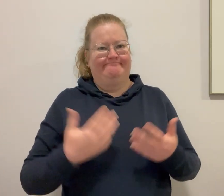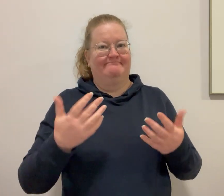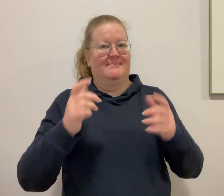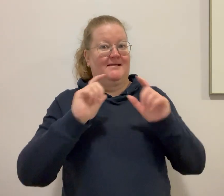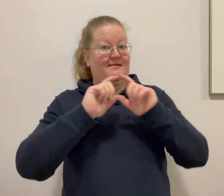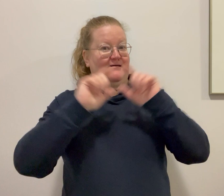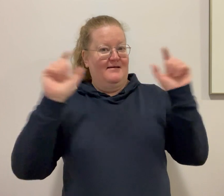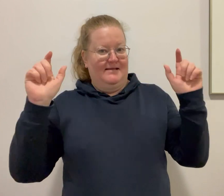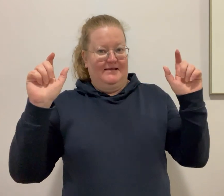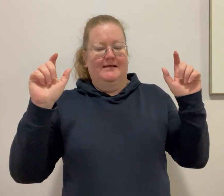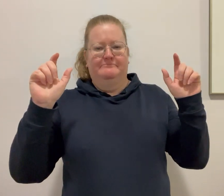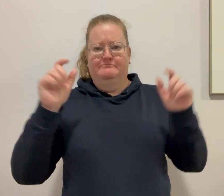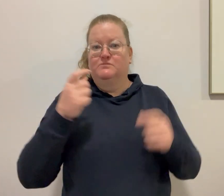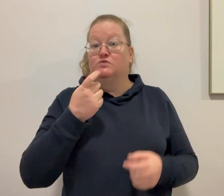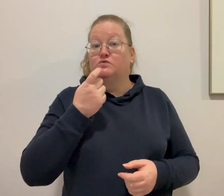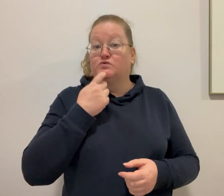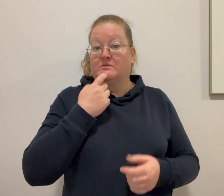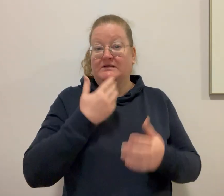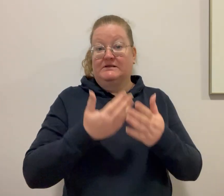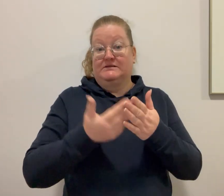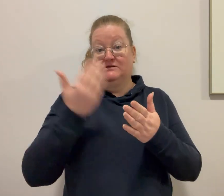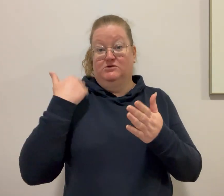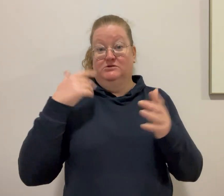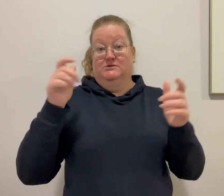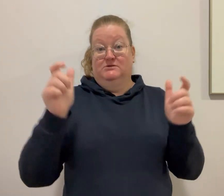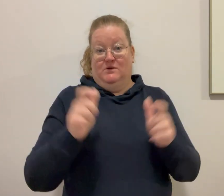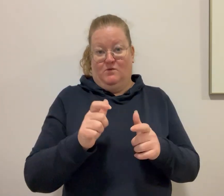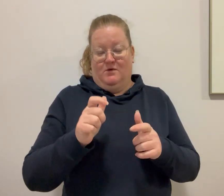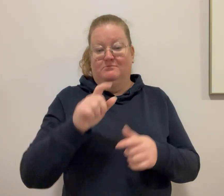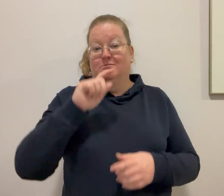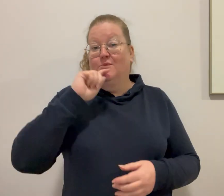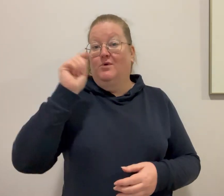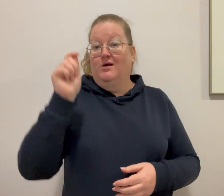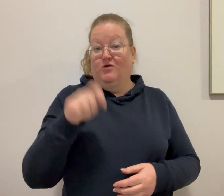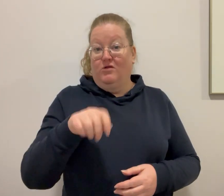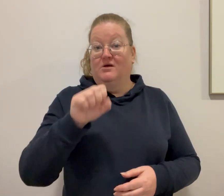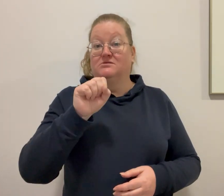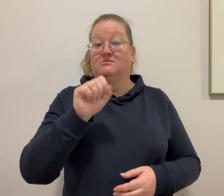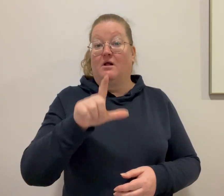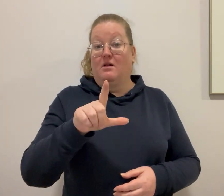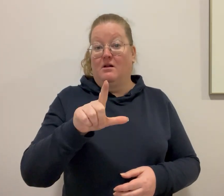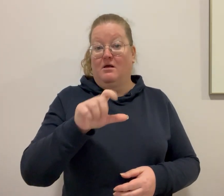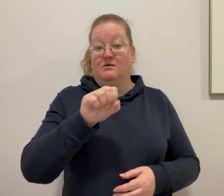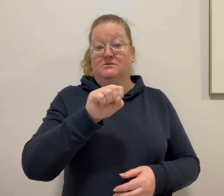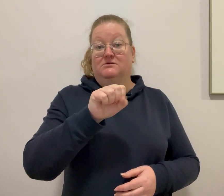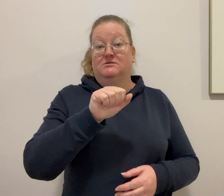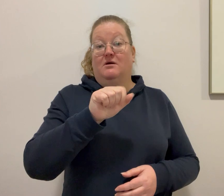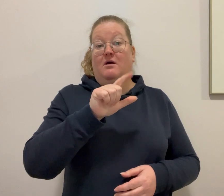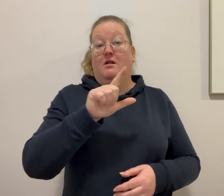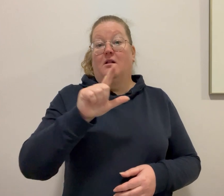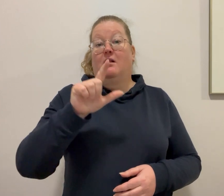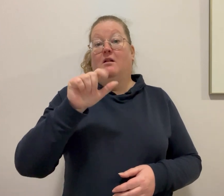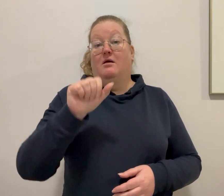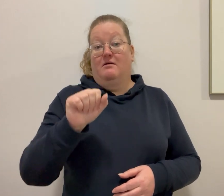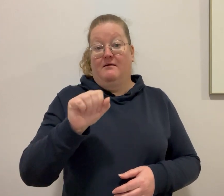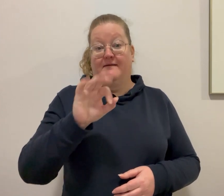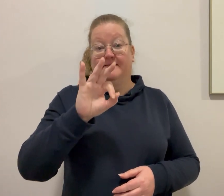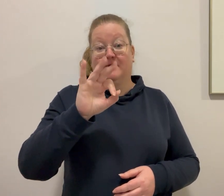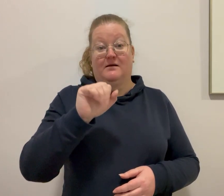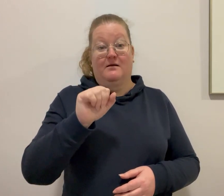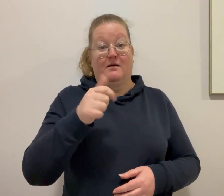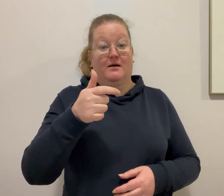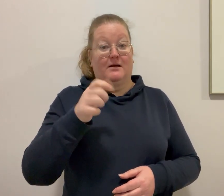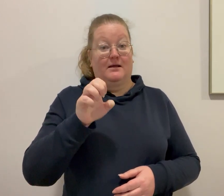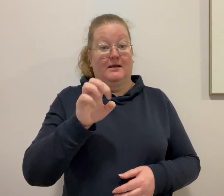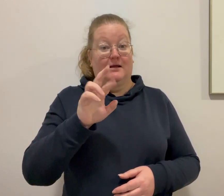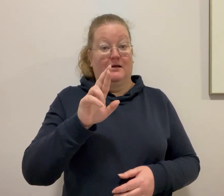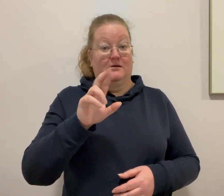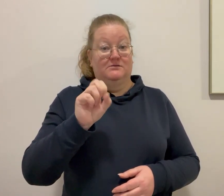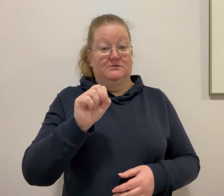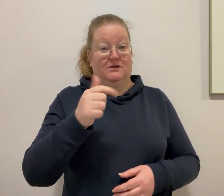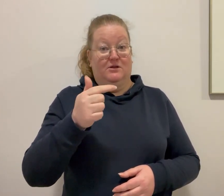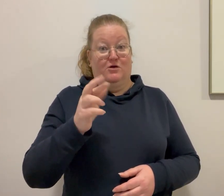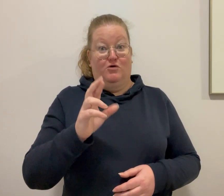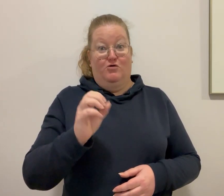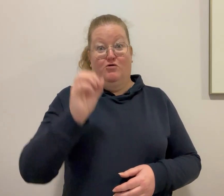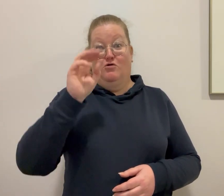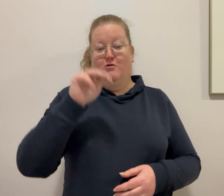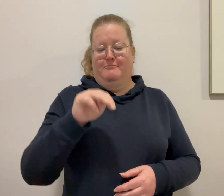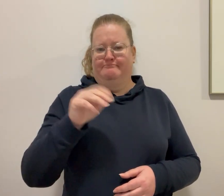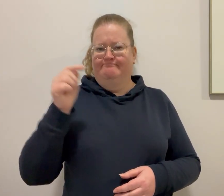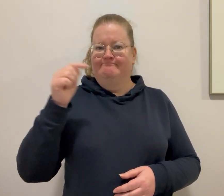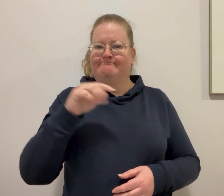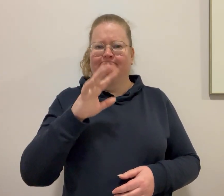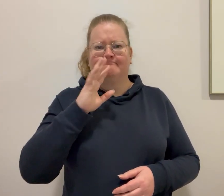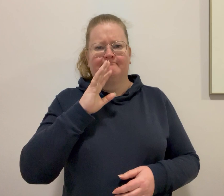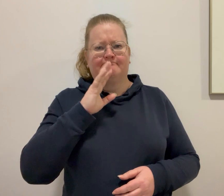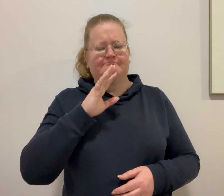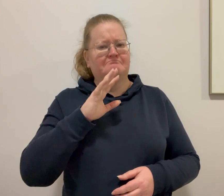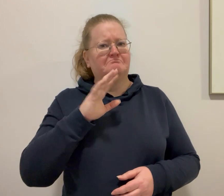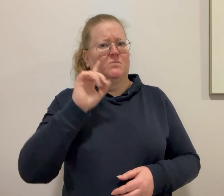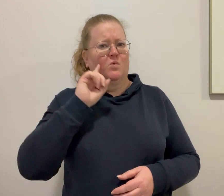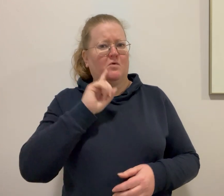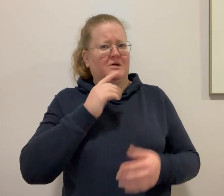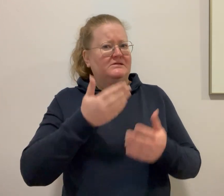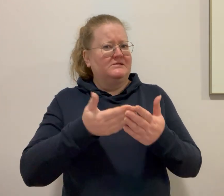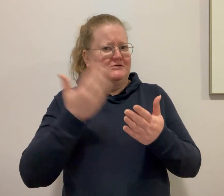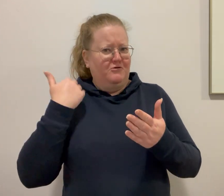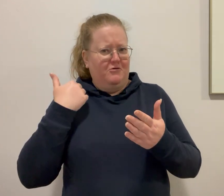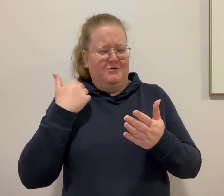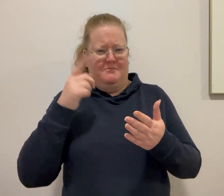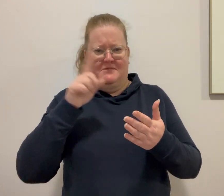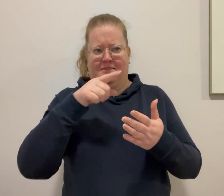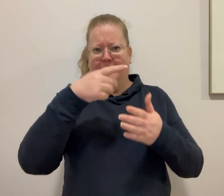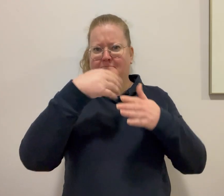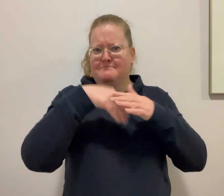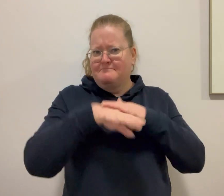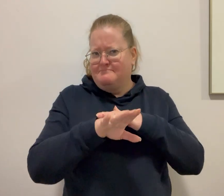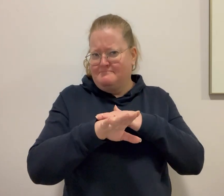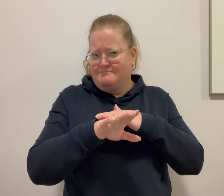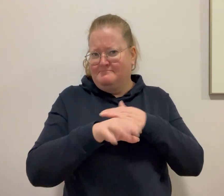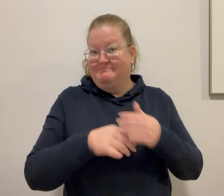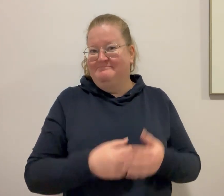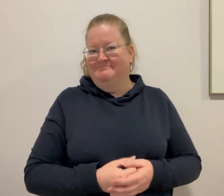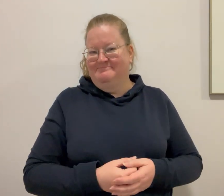Suomen kuurojen historiaseuran puheenjohtaja Salla Fagerström tulee kertomaan kuurojen historiasta.